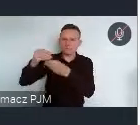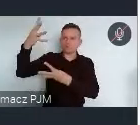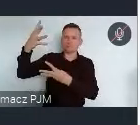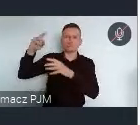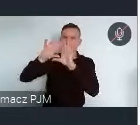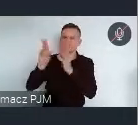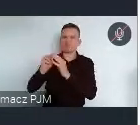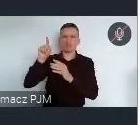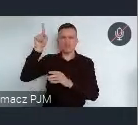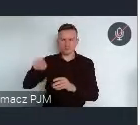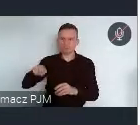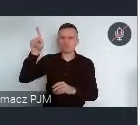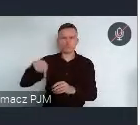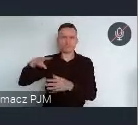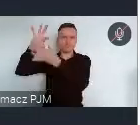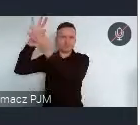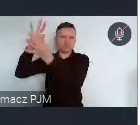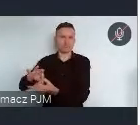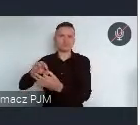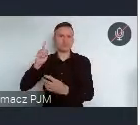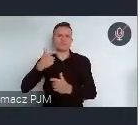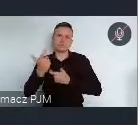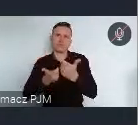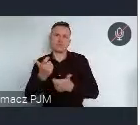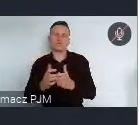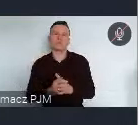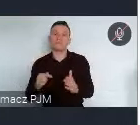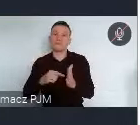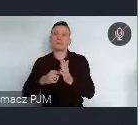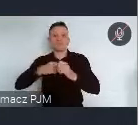zdecydowanie większy aspekt działań miasta.